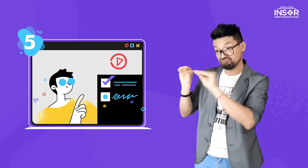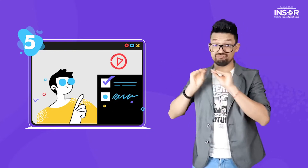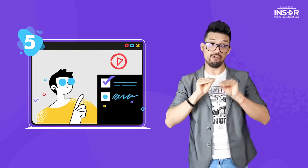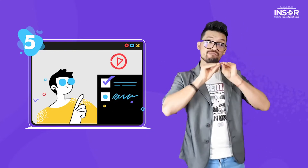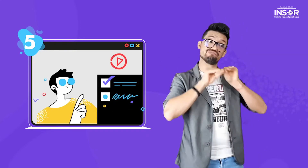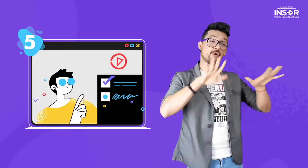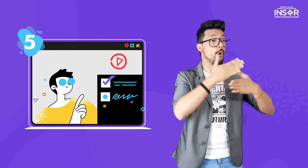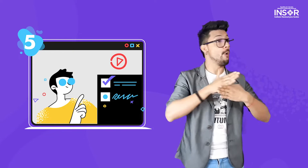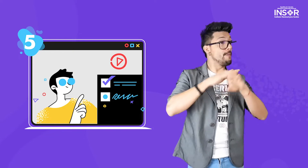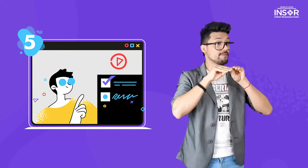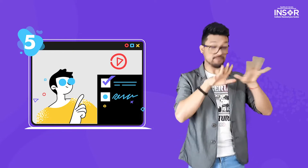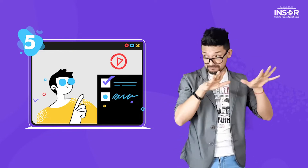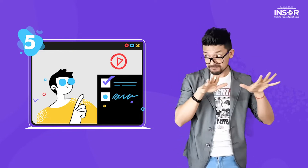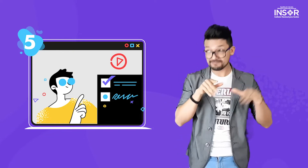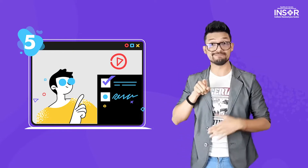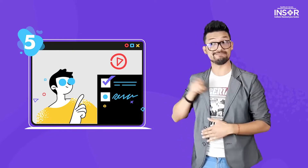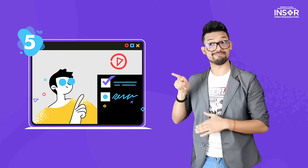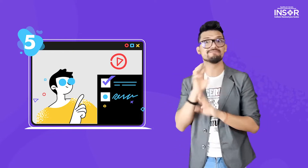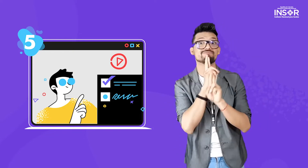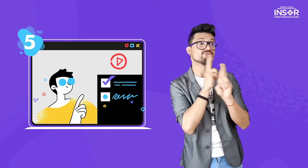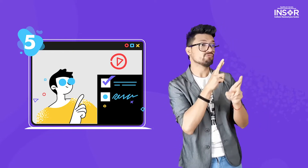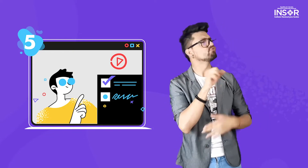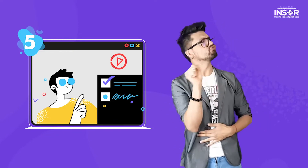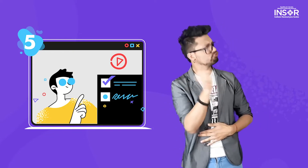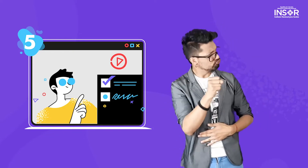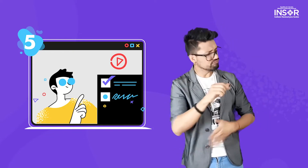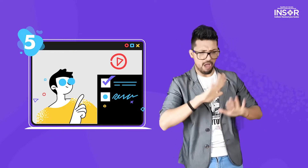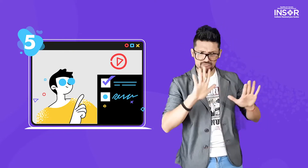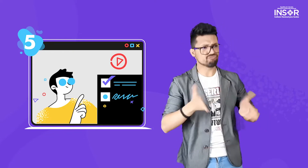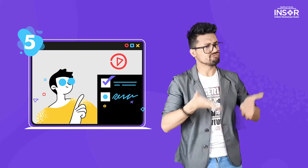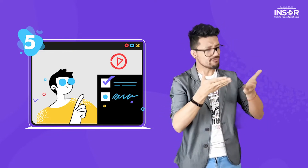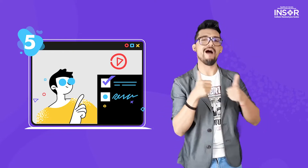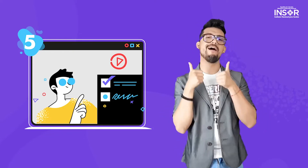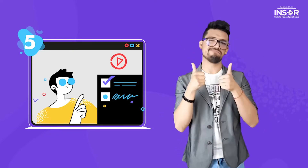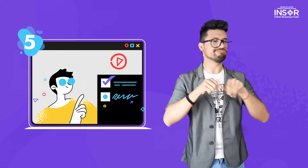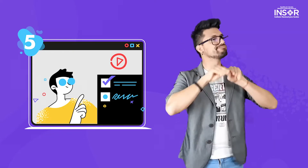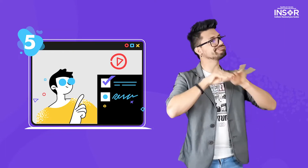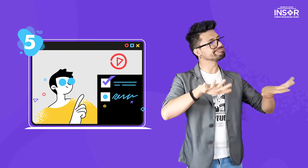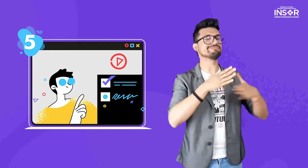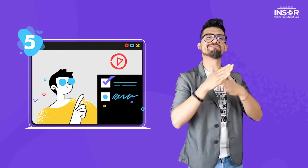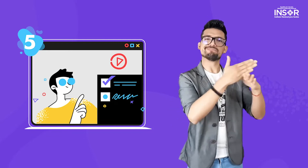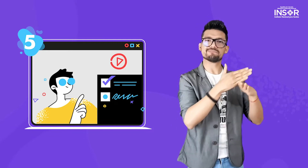Si cuentan con el consentimiento, adelante, pueden compartir el momento en sus redes sociales,